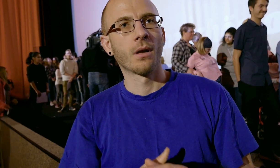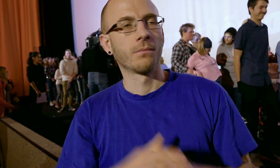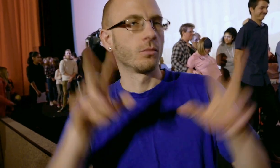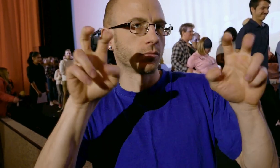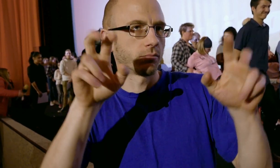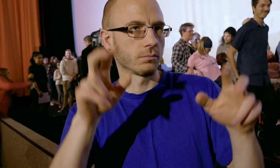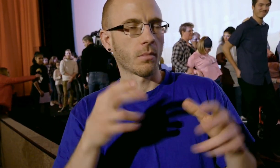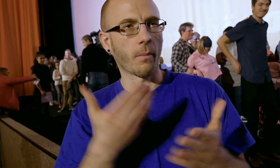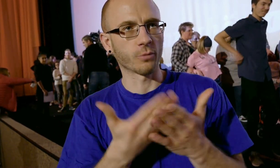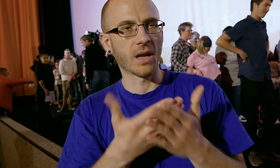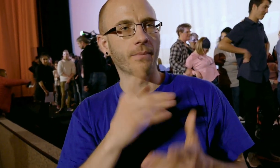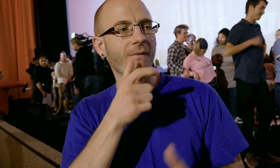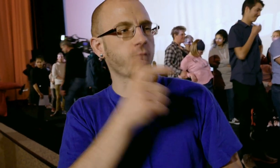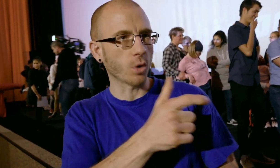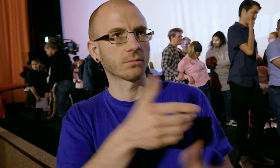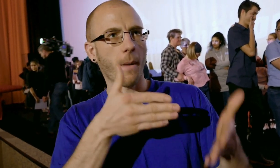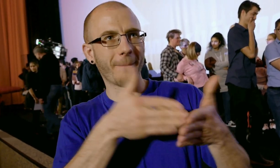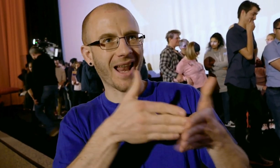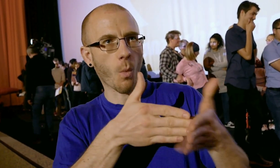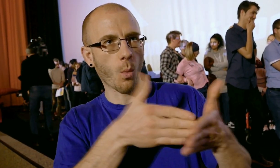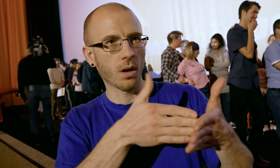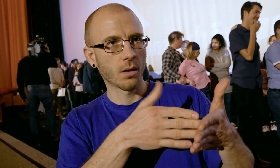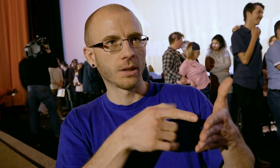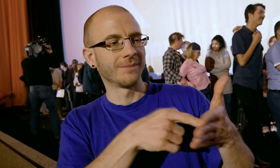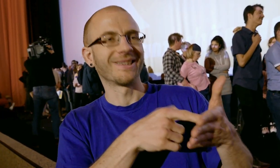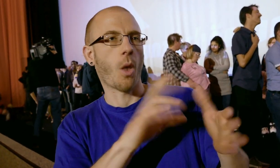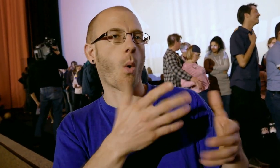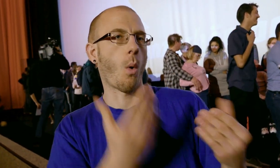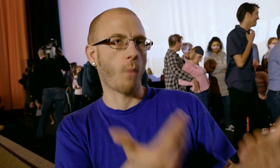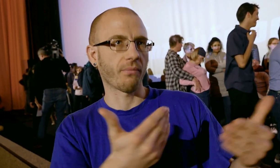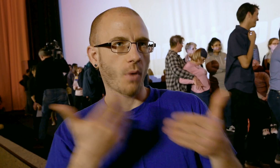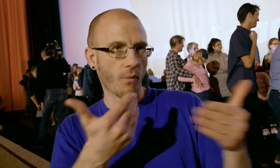Nehme ich zum Beispiel das Wort Behinderung ganz allgemein.